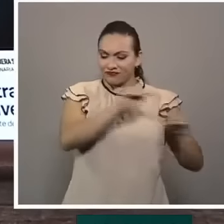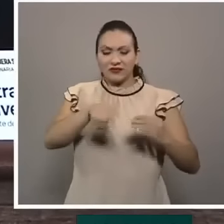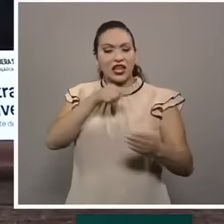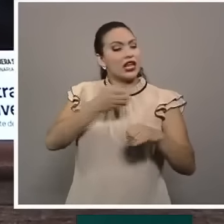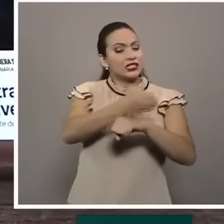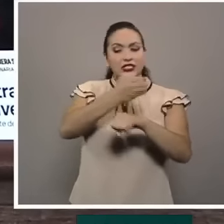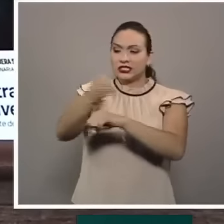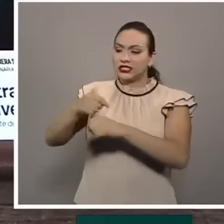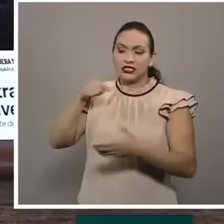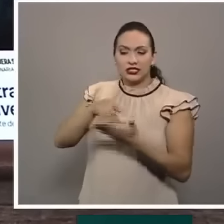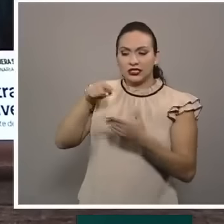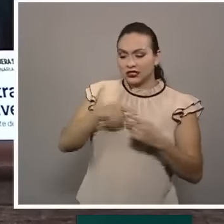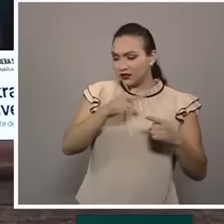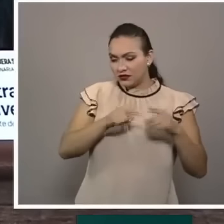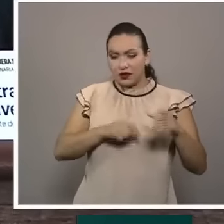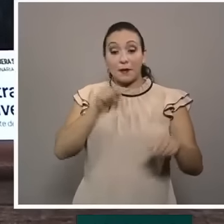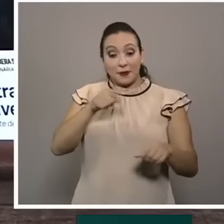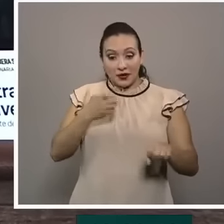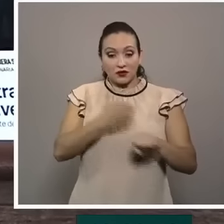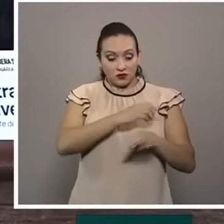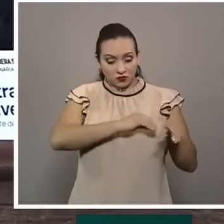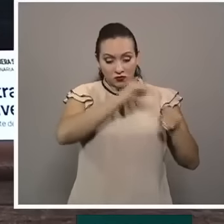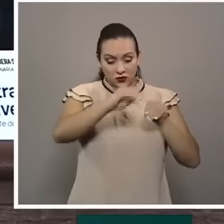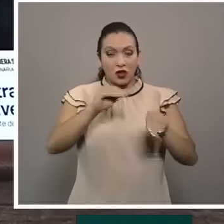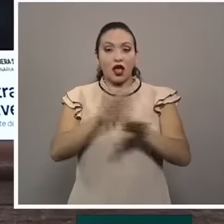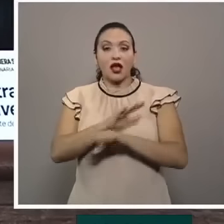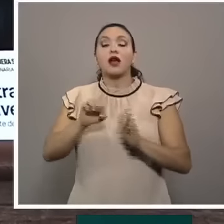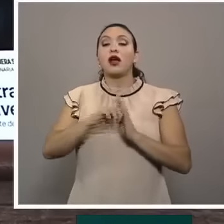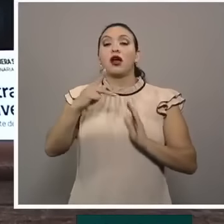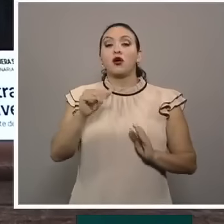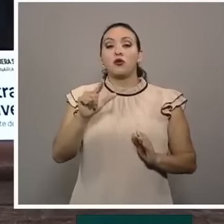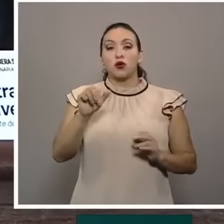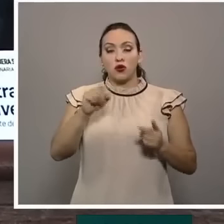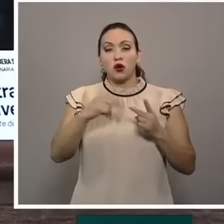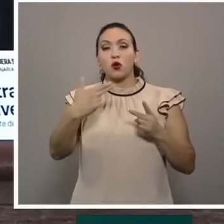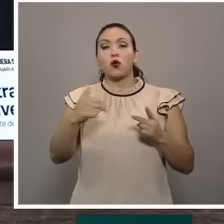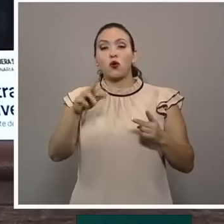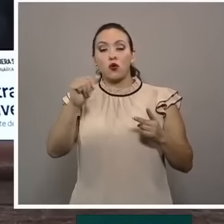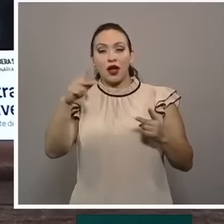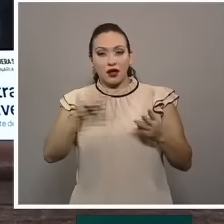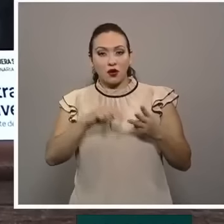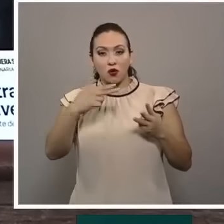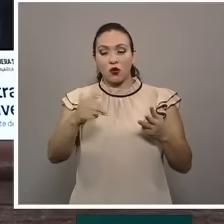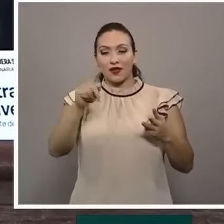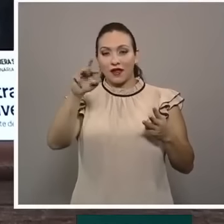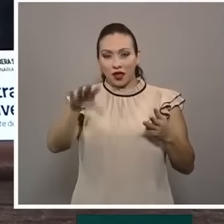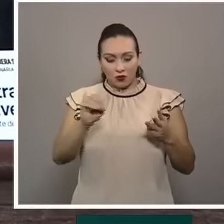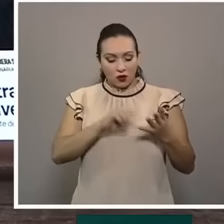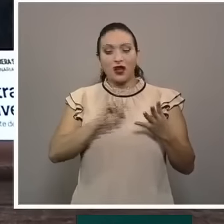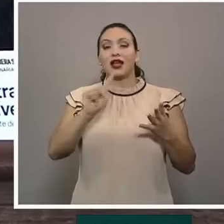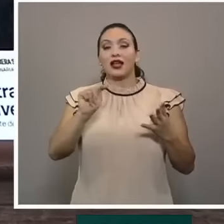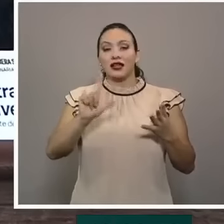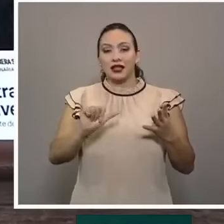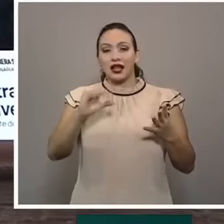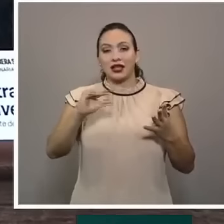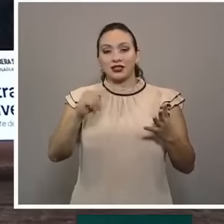mismo estado como son Pururuán, Uroapan, Huetamo, Tlachapa. Todo ello debido a la persecución del